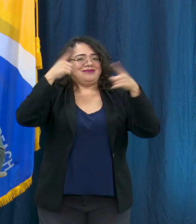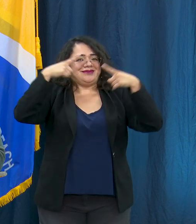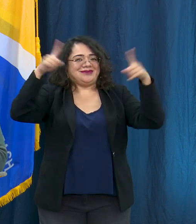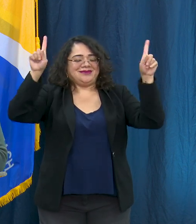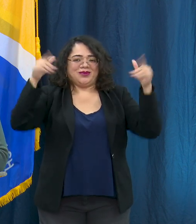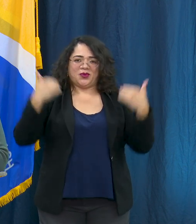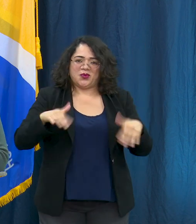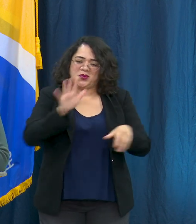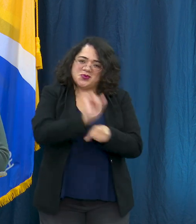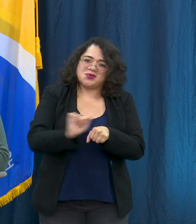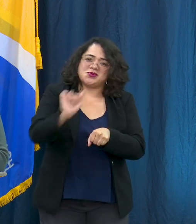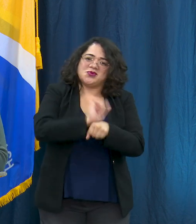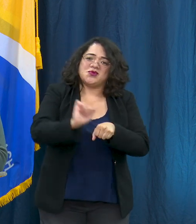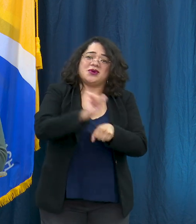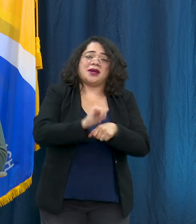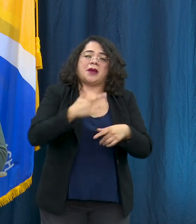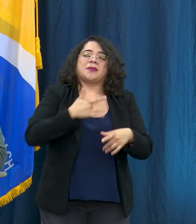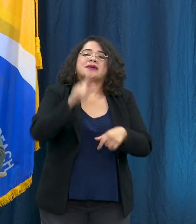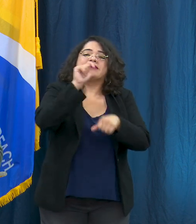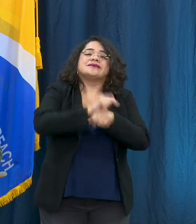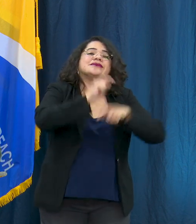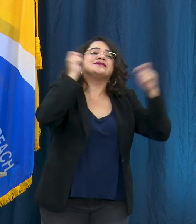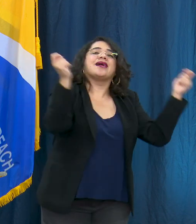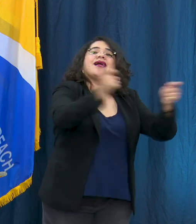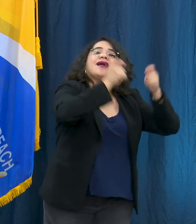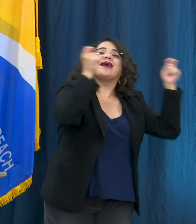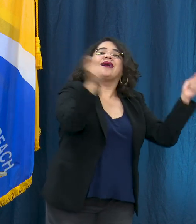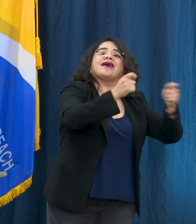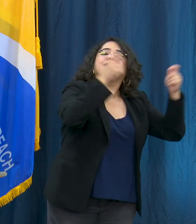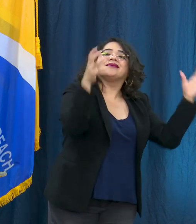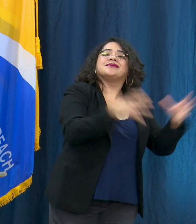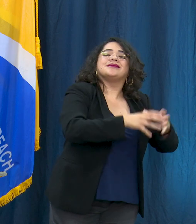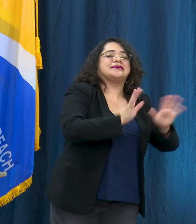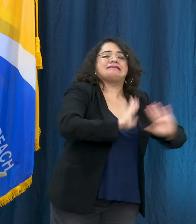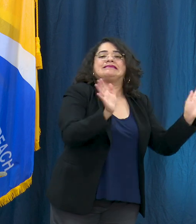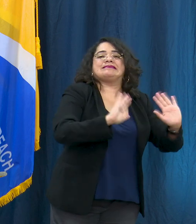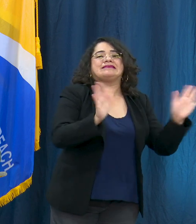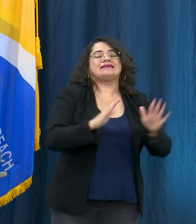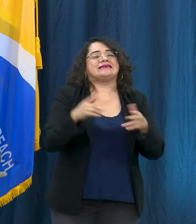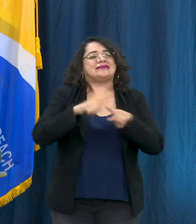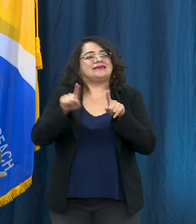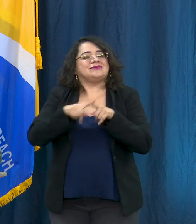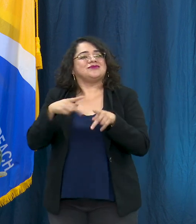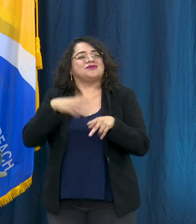ready a normalmente a pero queremos no mas accompany Arno's en su y felissa tar